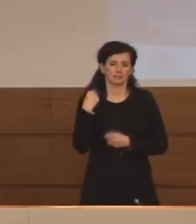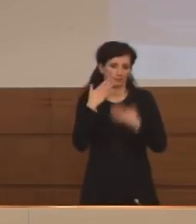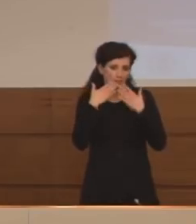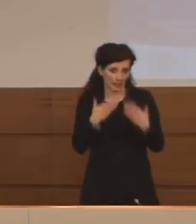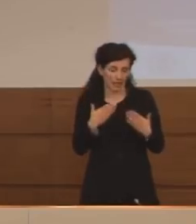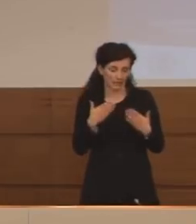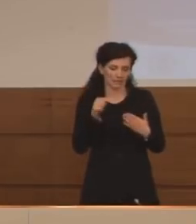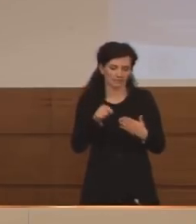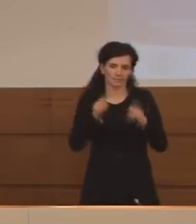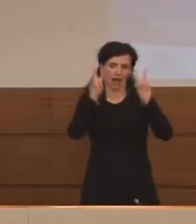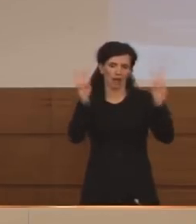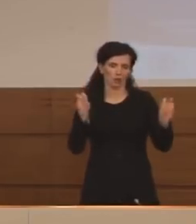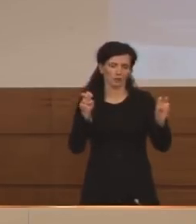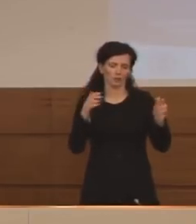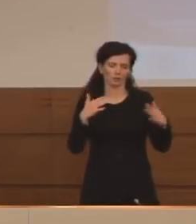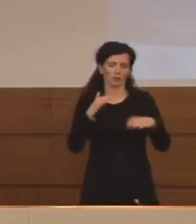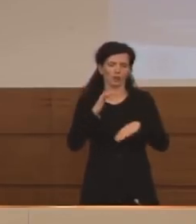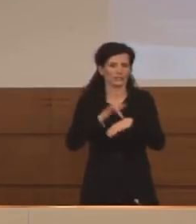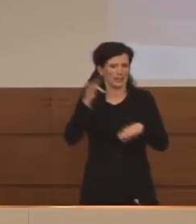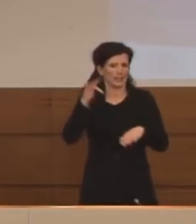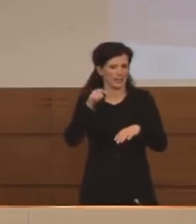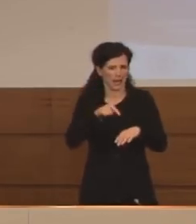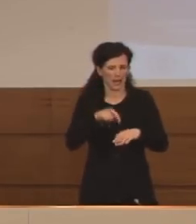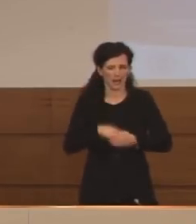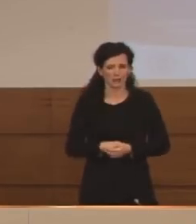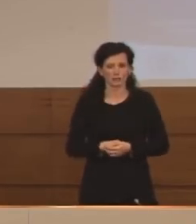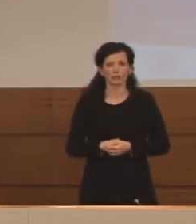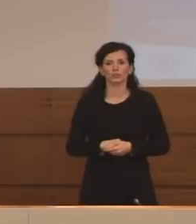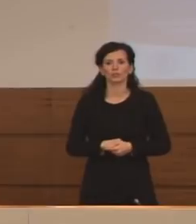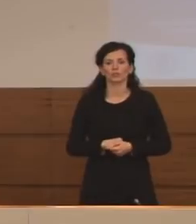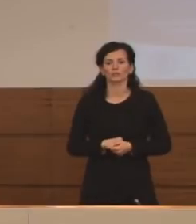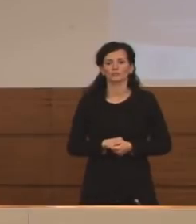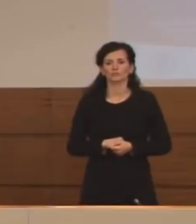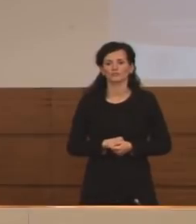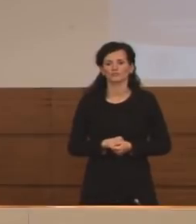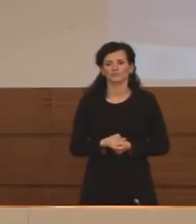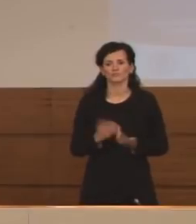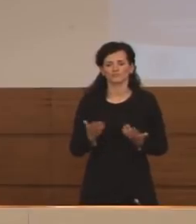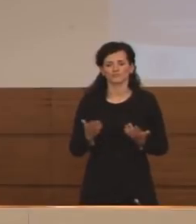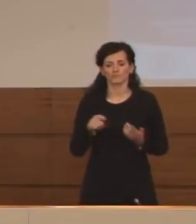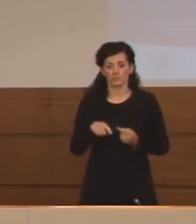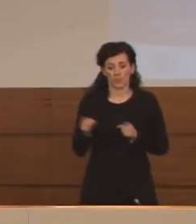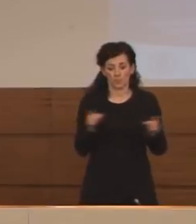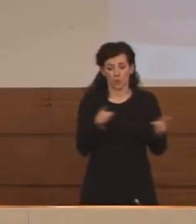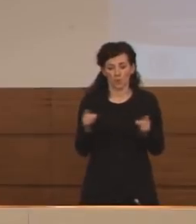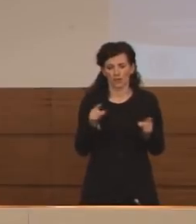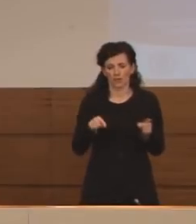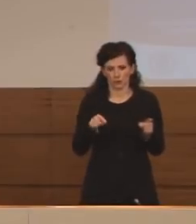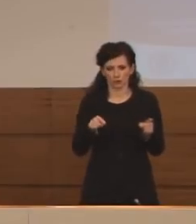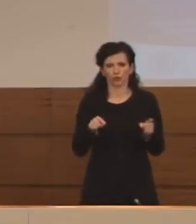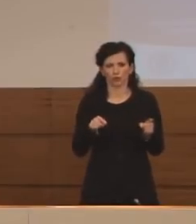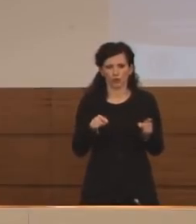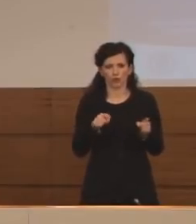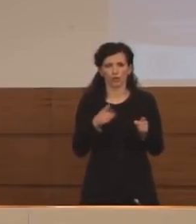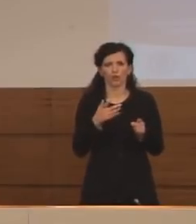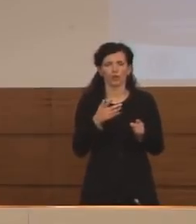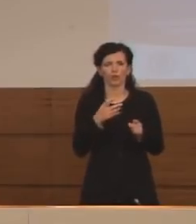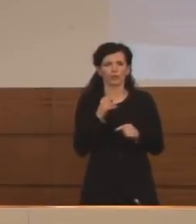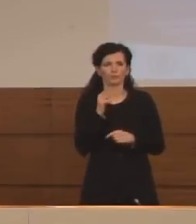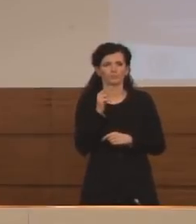E in questo momento noi vediamo effettivamente molti focolai soprattutto in residenze assistite.